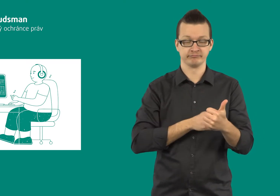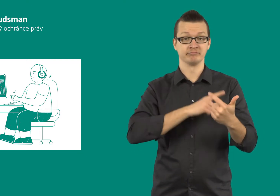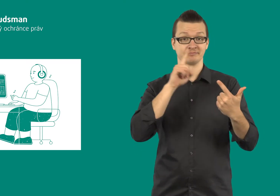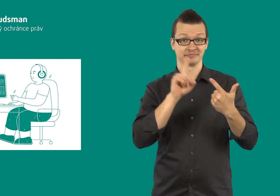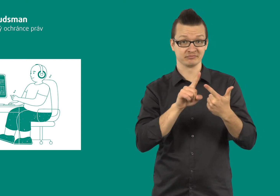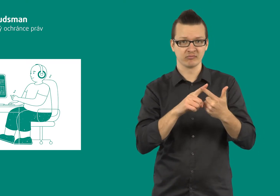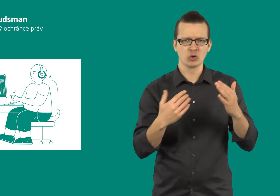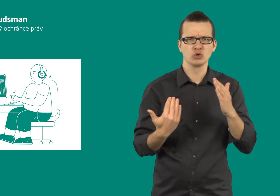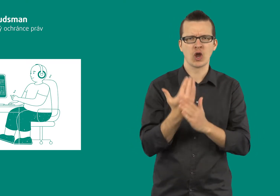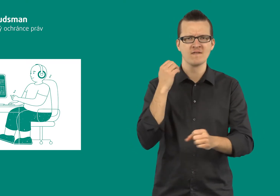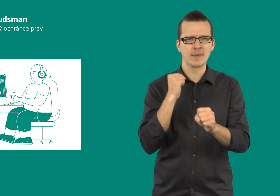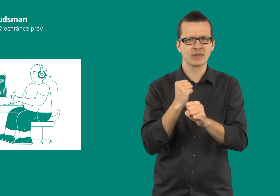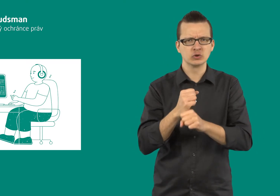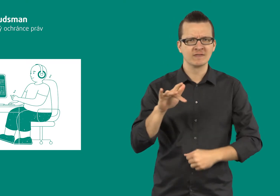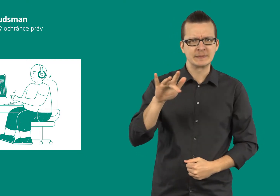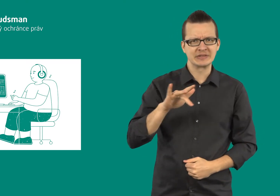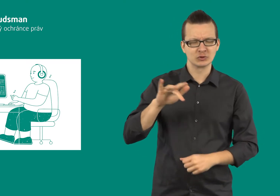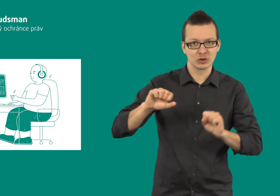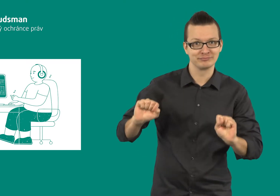Zadruhé - vznik nových pozic